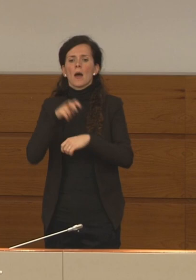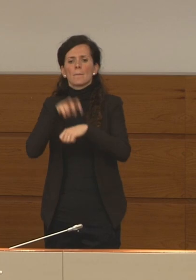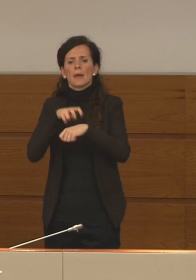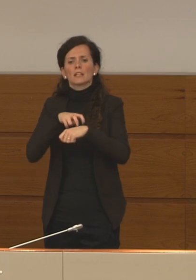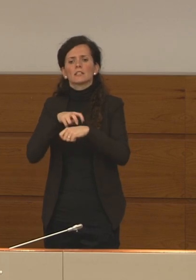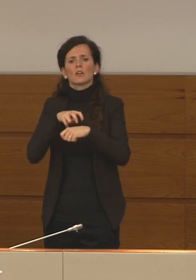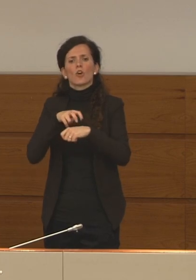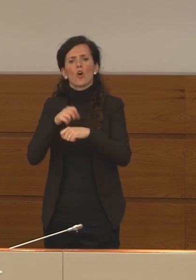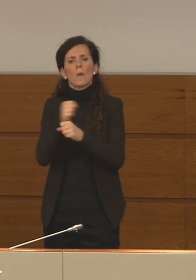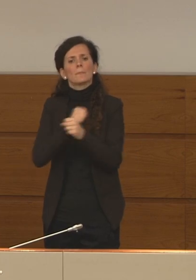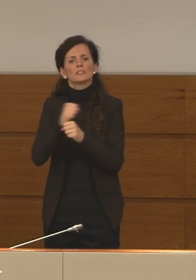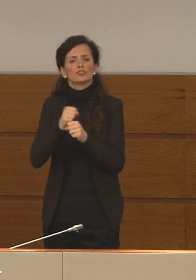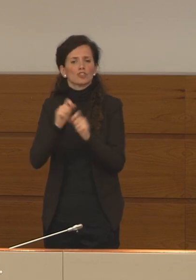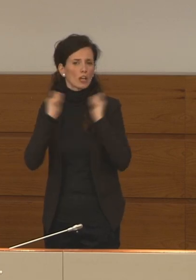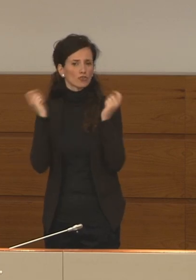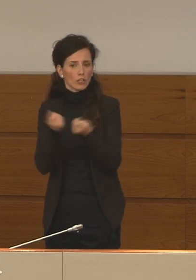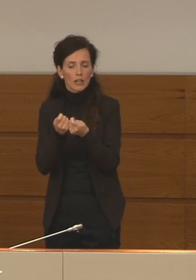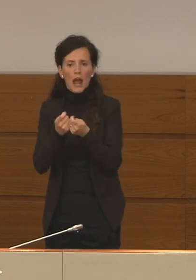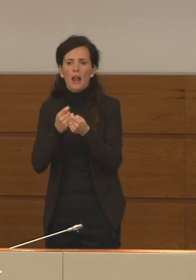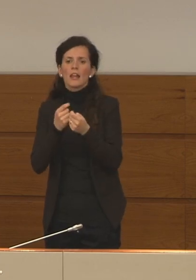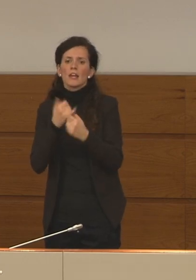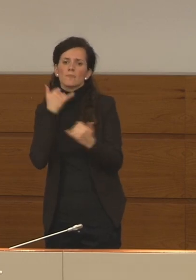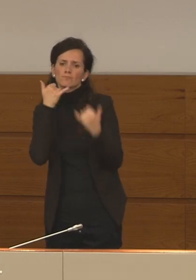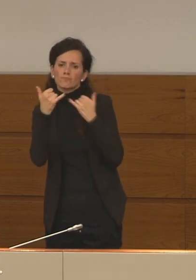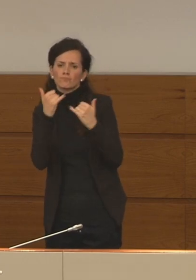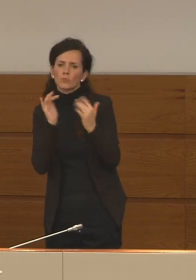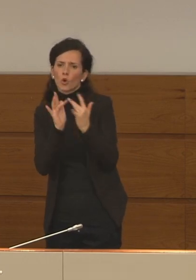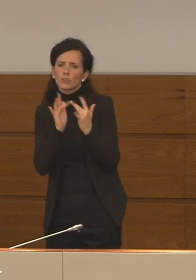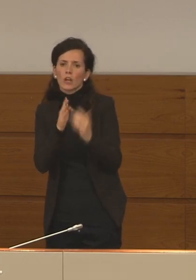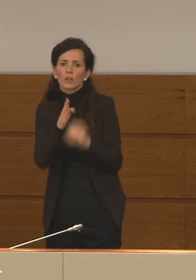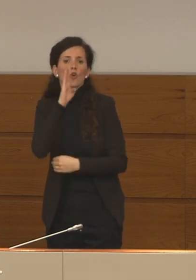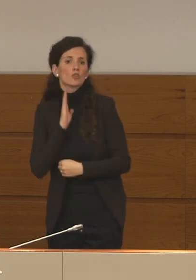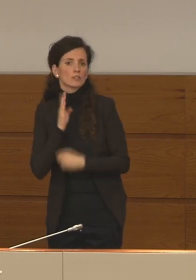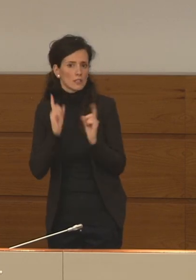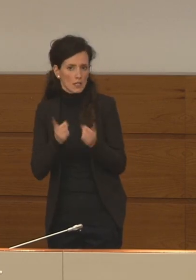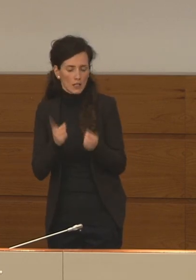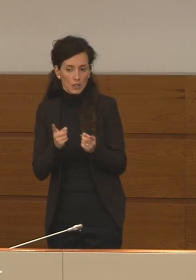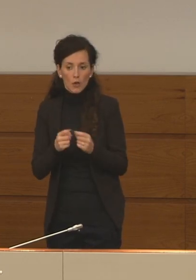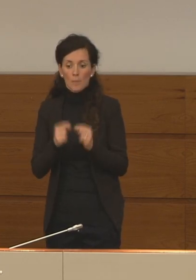e consigliarsi con lui su come fare. Sui tamponi il medico di